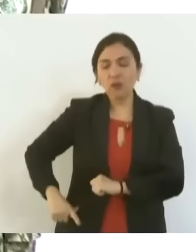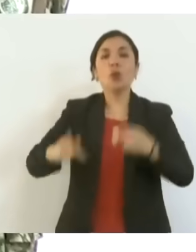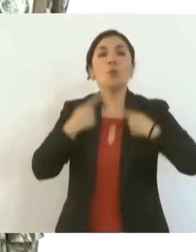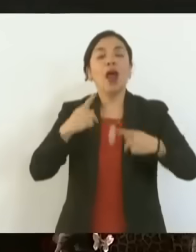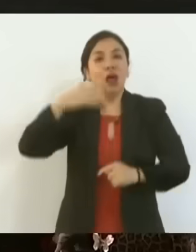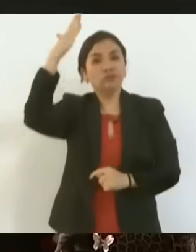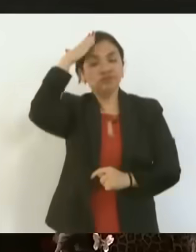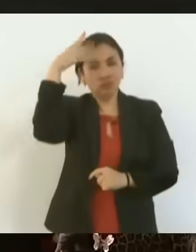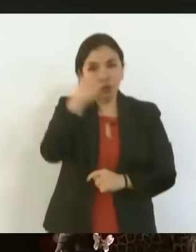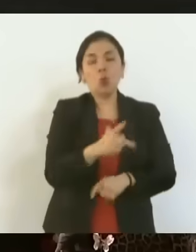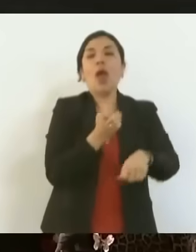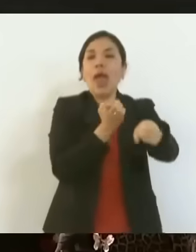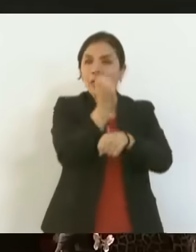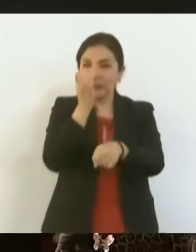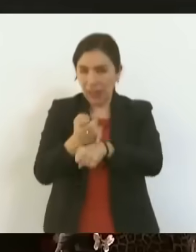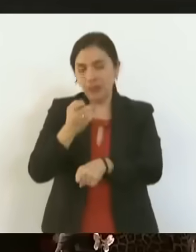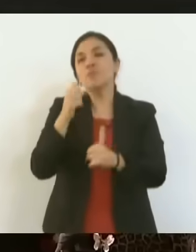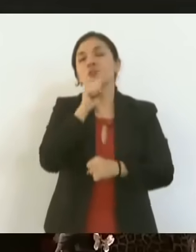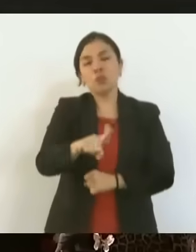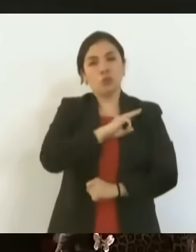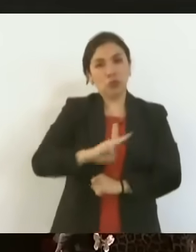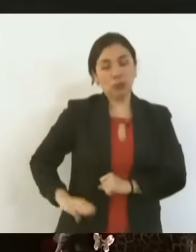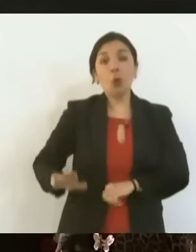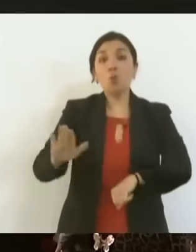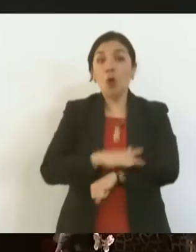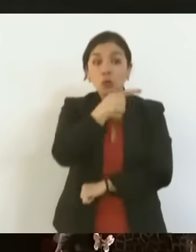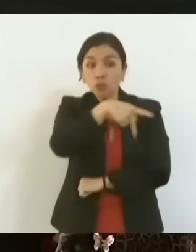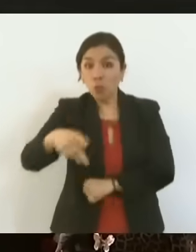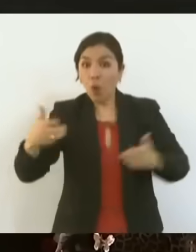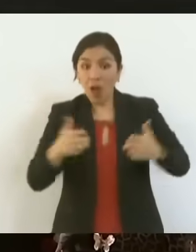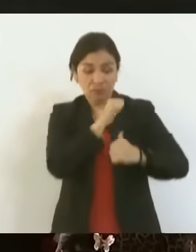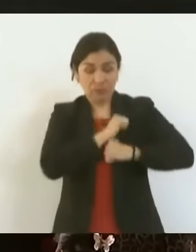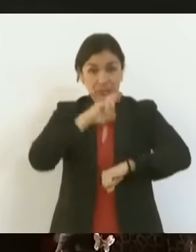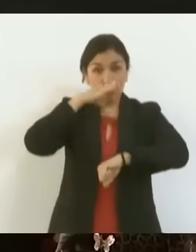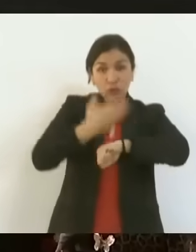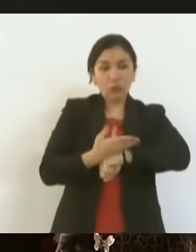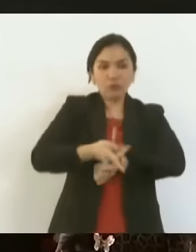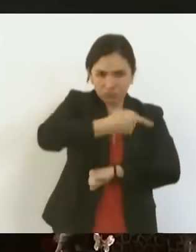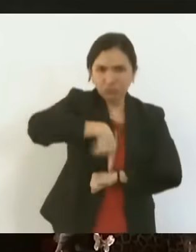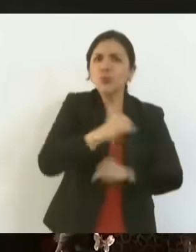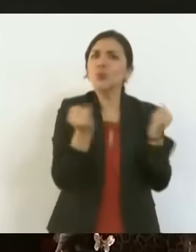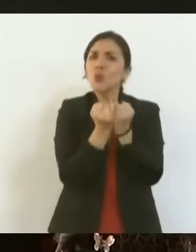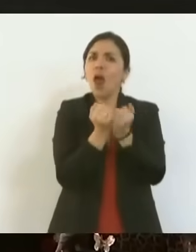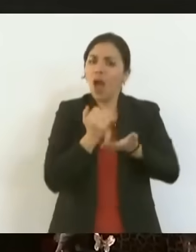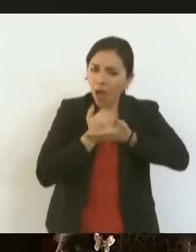estatales y municipales, porque desde el ámbito de su competencia promueven e impulsan el canje